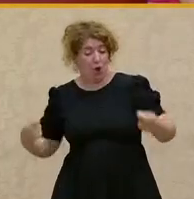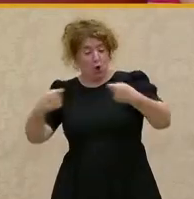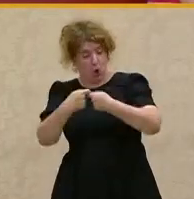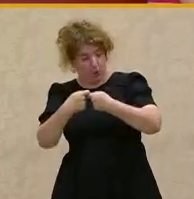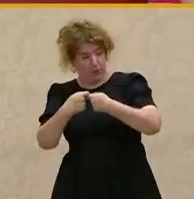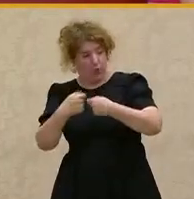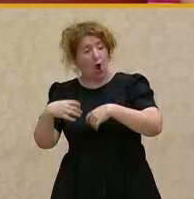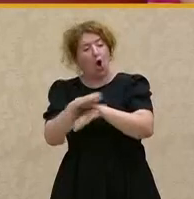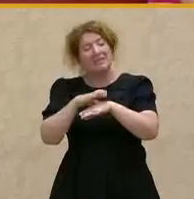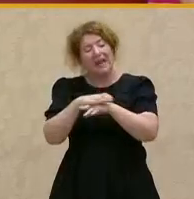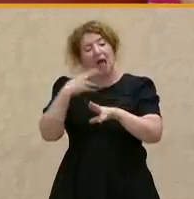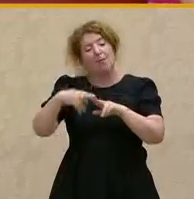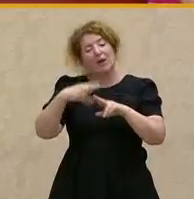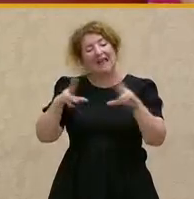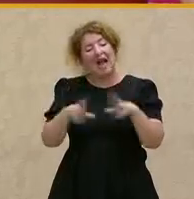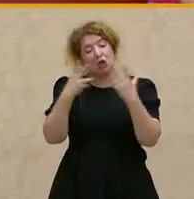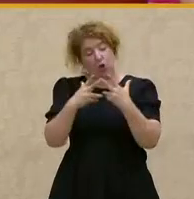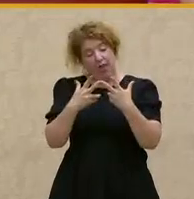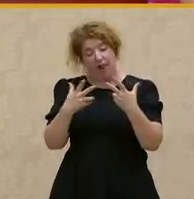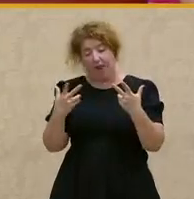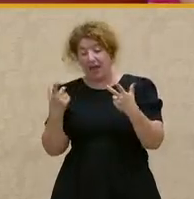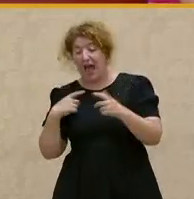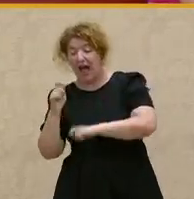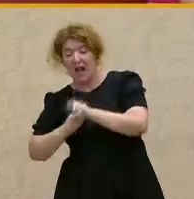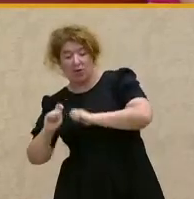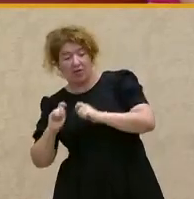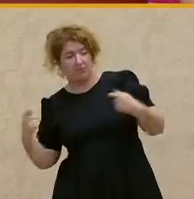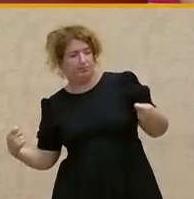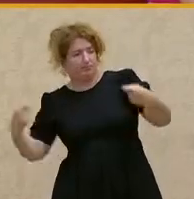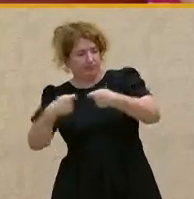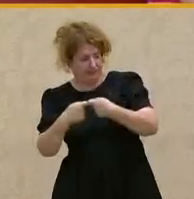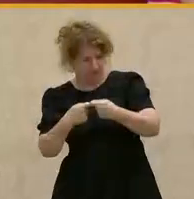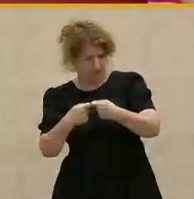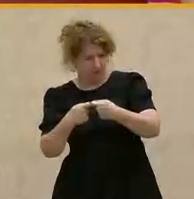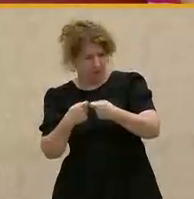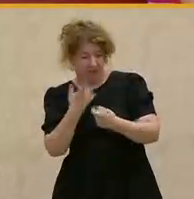con lo que las asociaciones cuentan con los recursos económicos para poder gestionar y